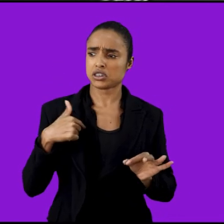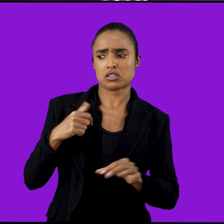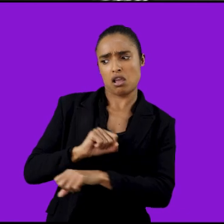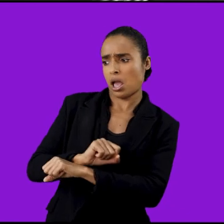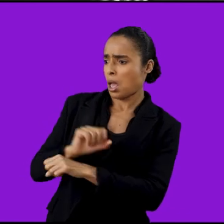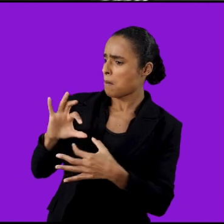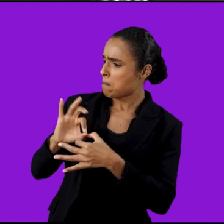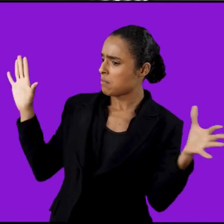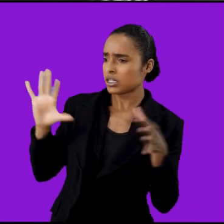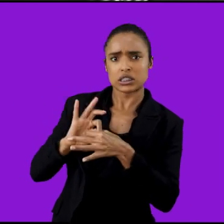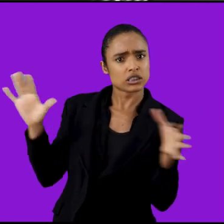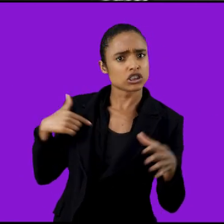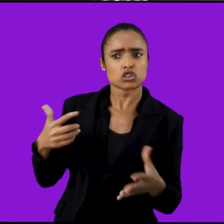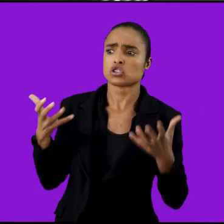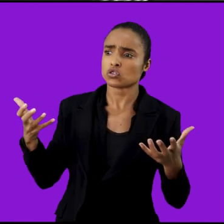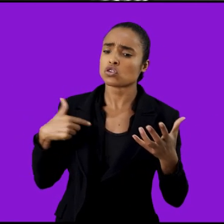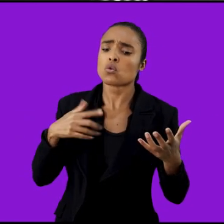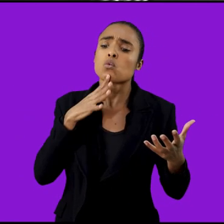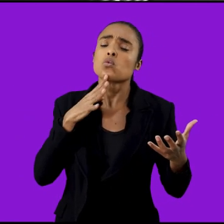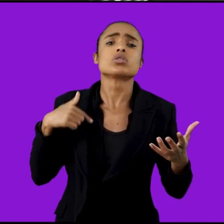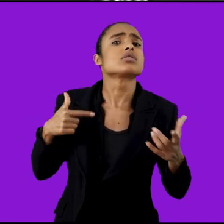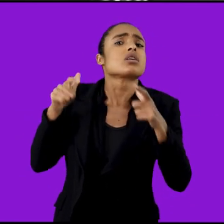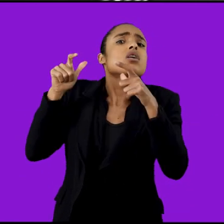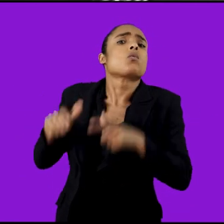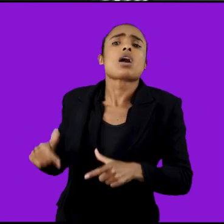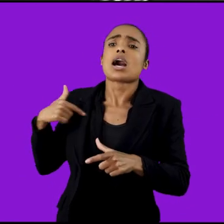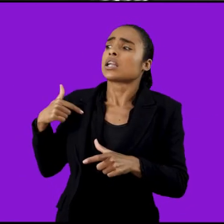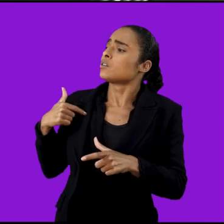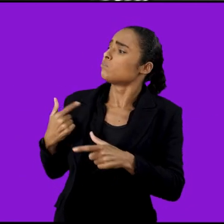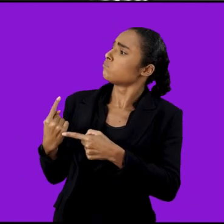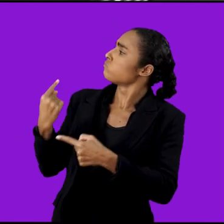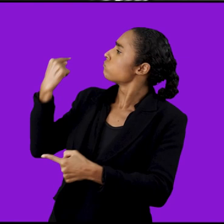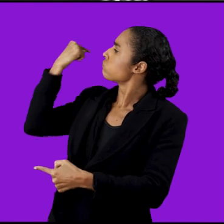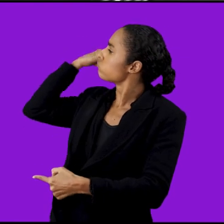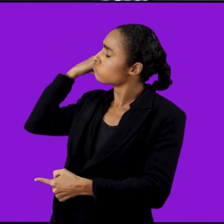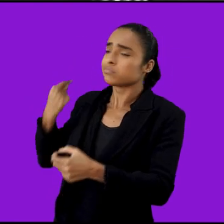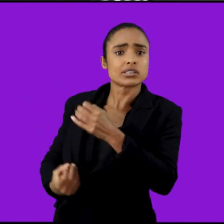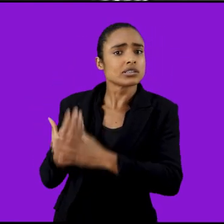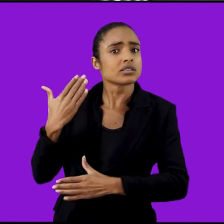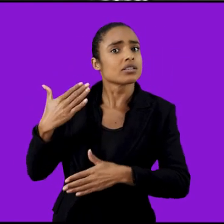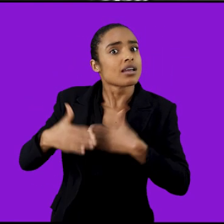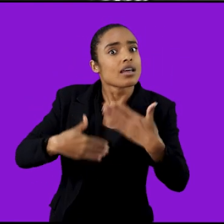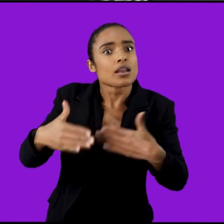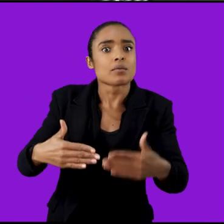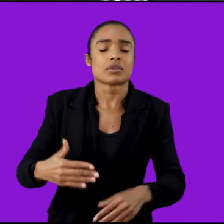Né? “Eu quero ser livre e eu quero conhecer… Da onde vem "Da onde eu venho”. É isso